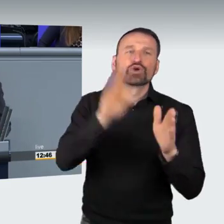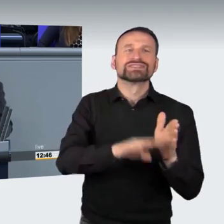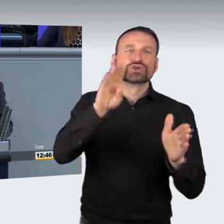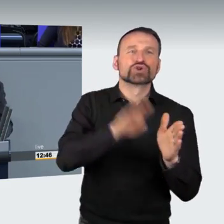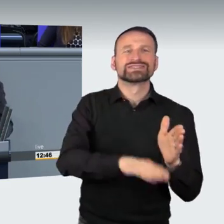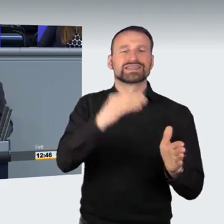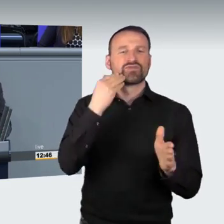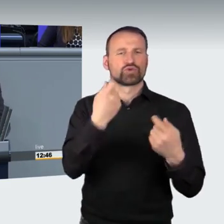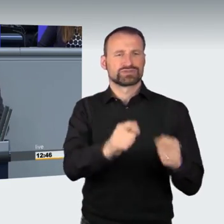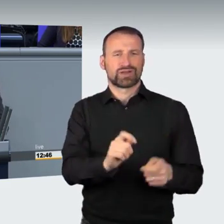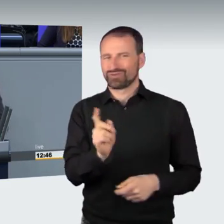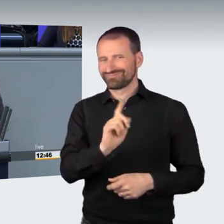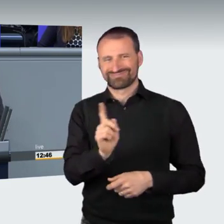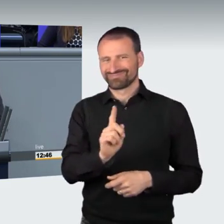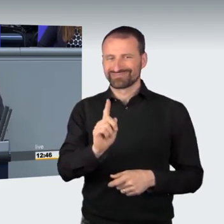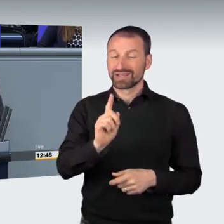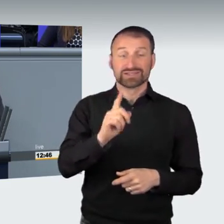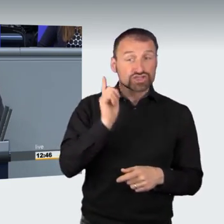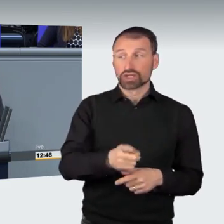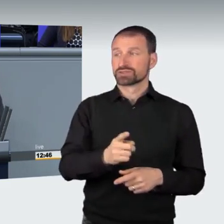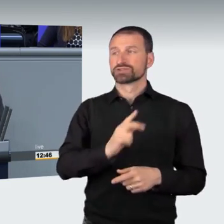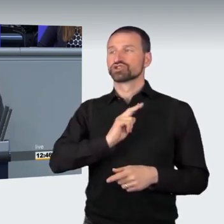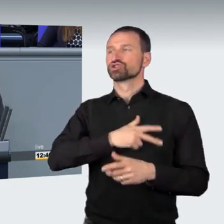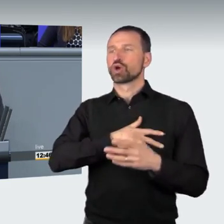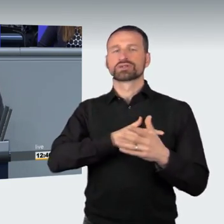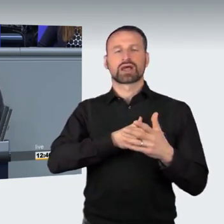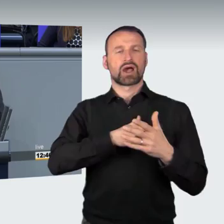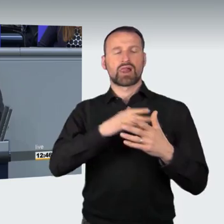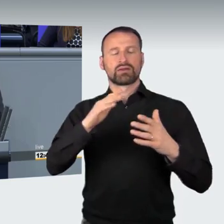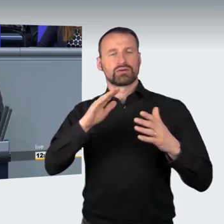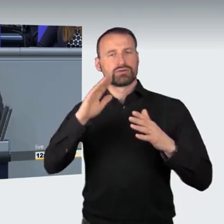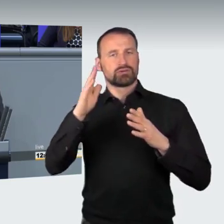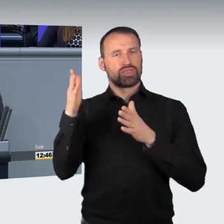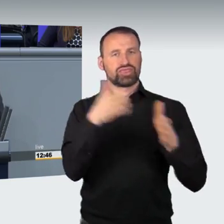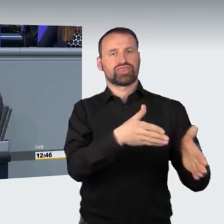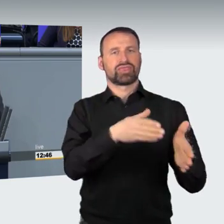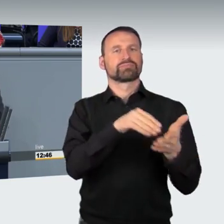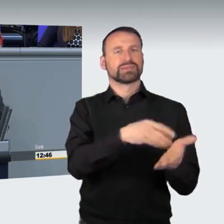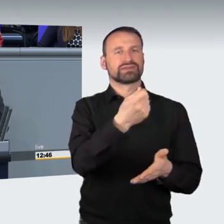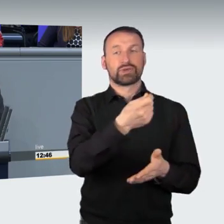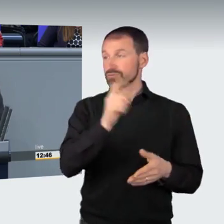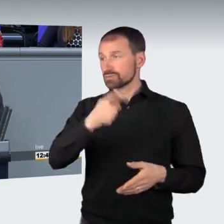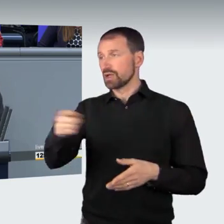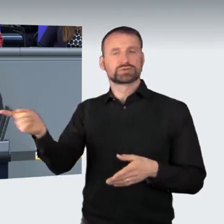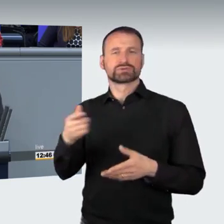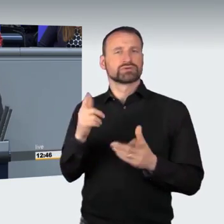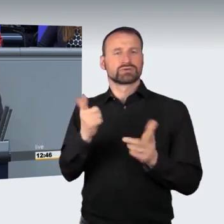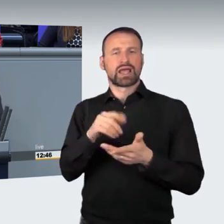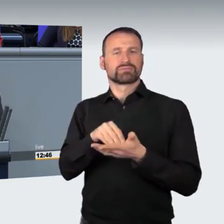ist eine wichtige Gestaltungsaufgabe. Diese Koalition nimmt diese Gestaltungsaufgabe an. Die Anträge und Gesetzentwürfe